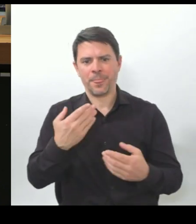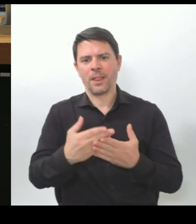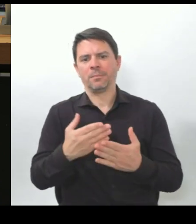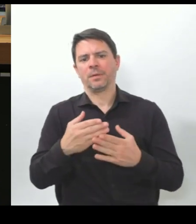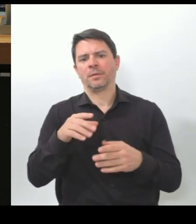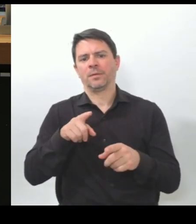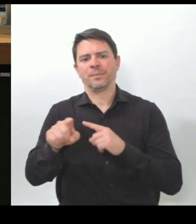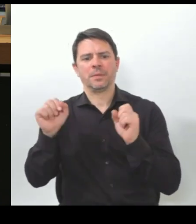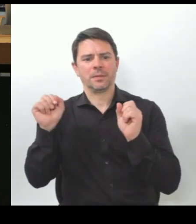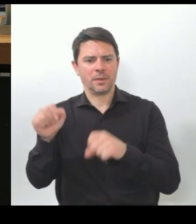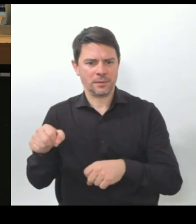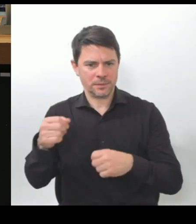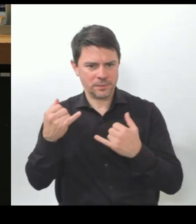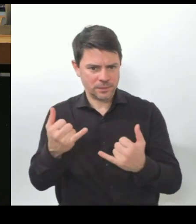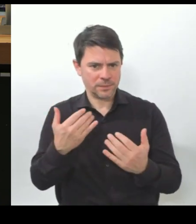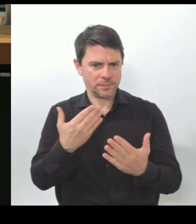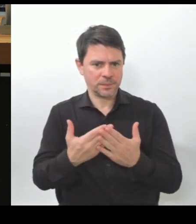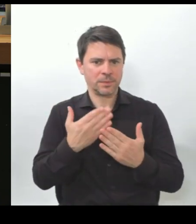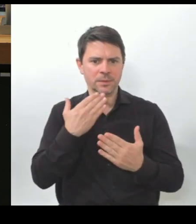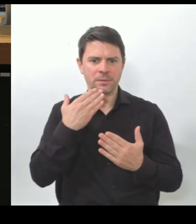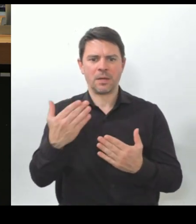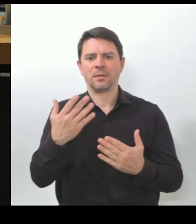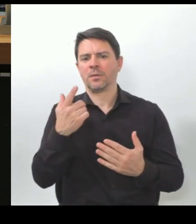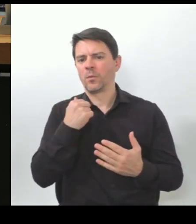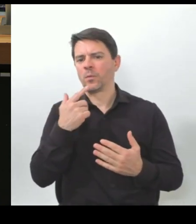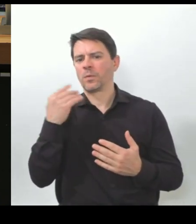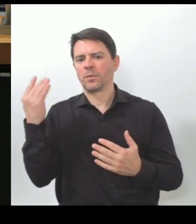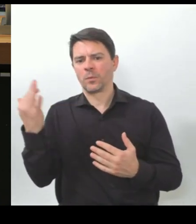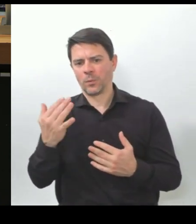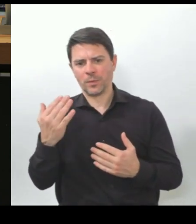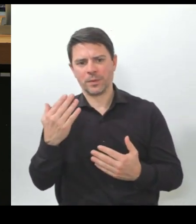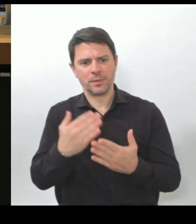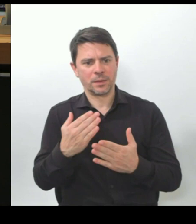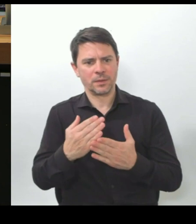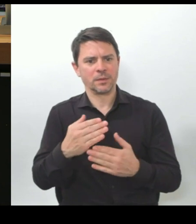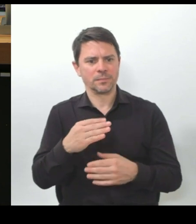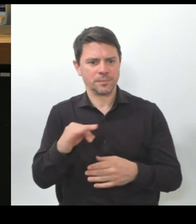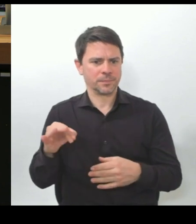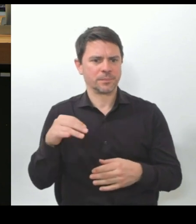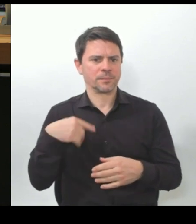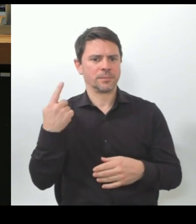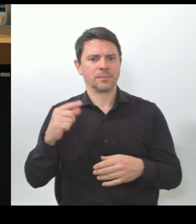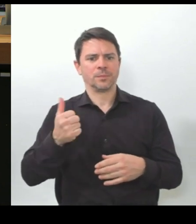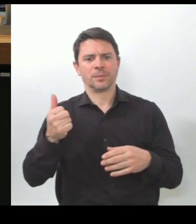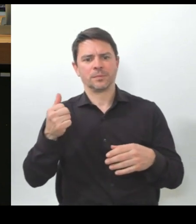Vorher gab es dazu eigentlich nichts. Die Verwaltung war blank. Also, insofern können Sie uns